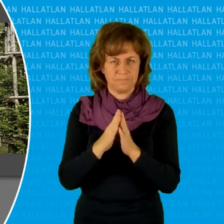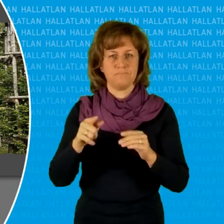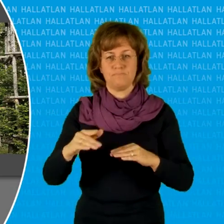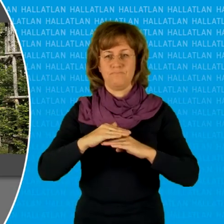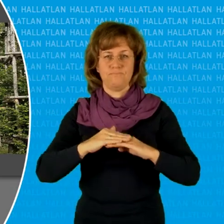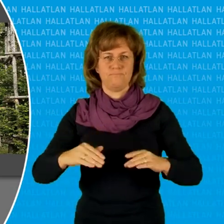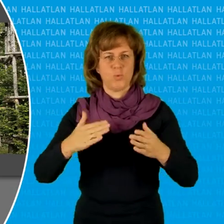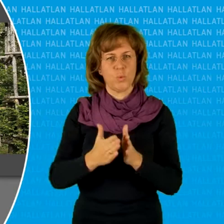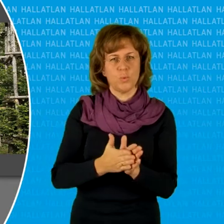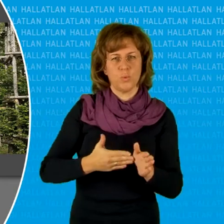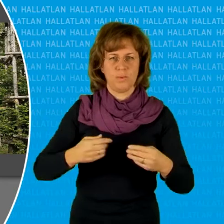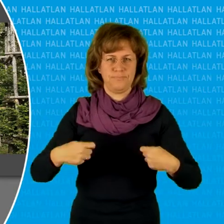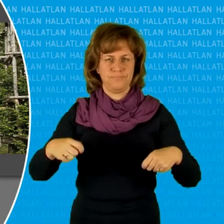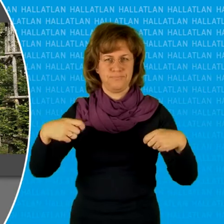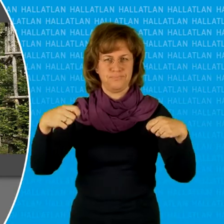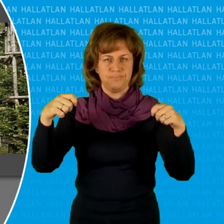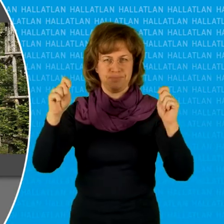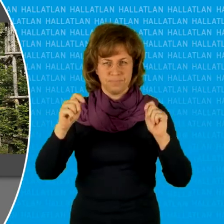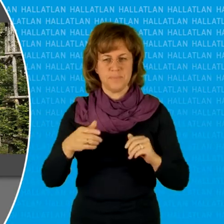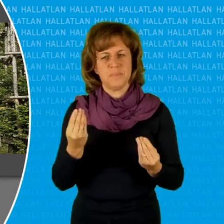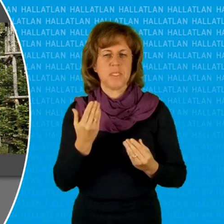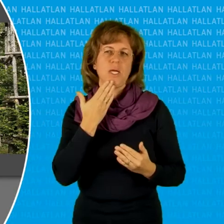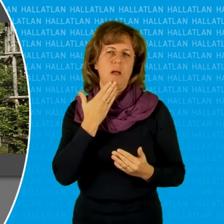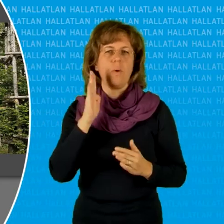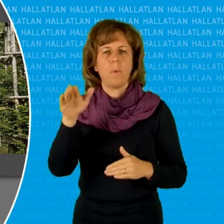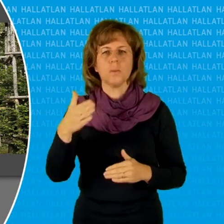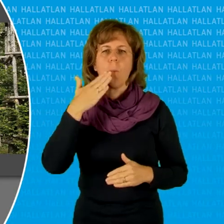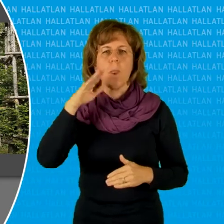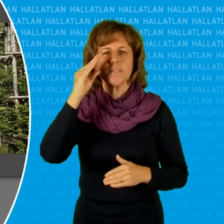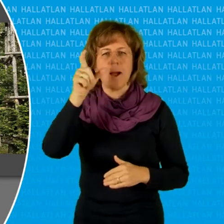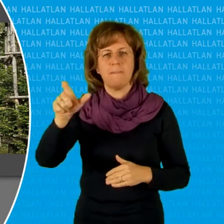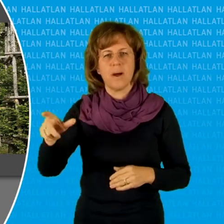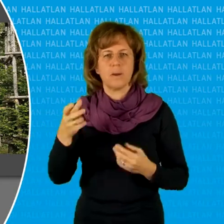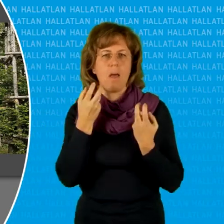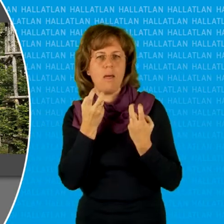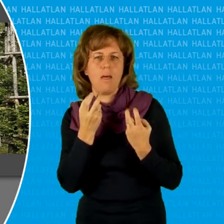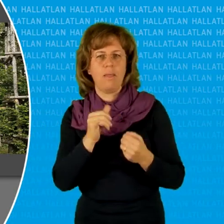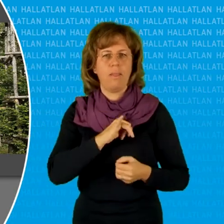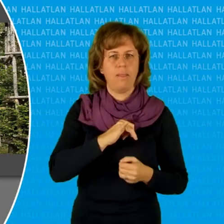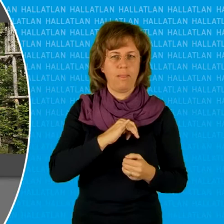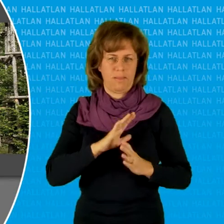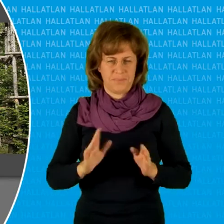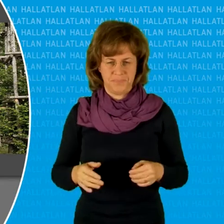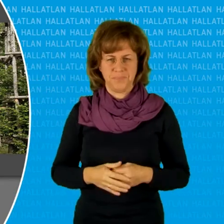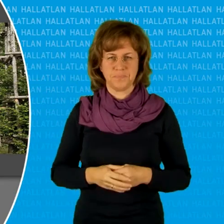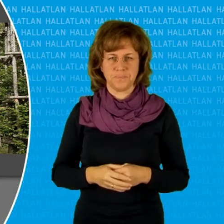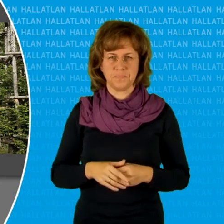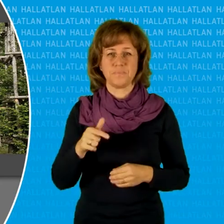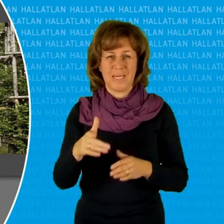amely új szintre emelte építészetét és ezzel lenyűgözte Olaszország lakóit.